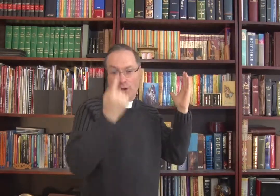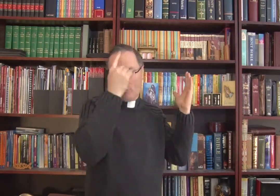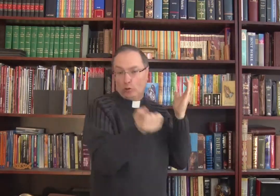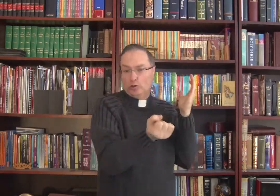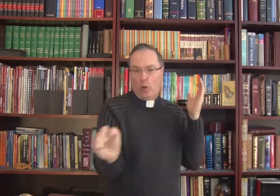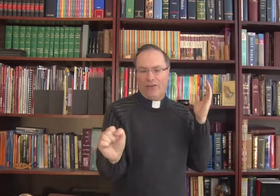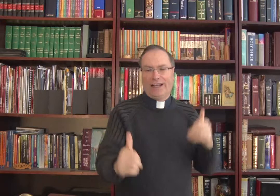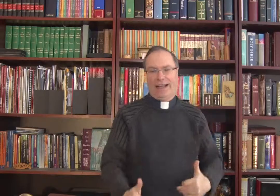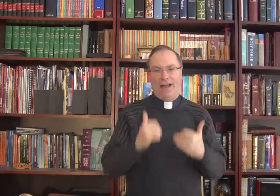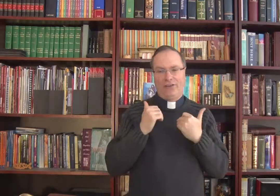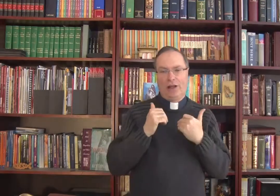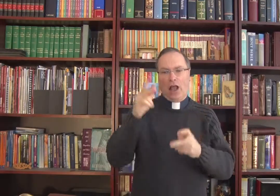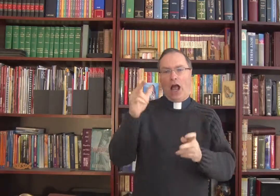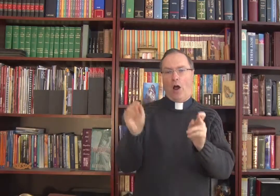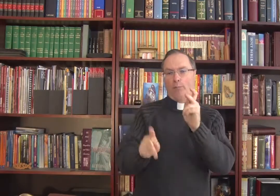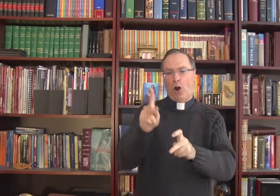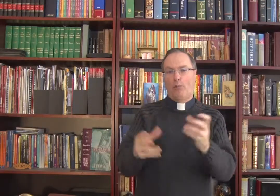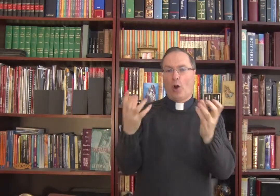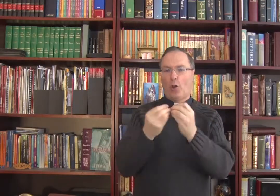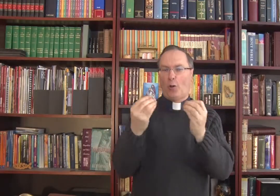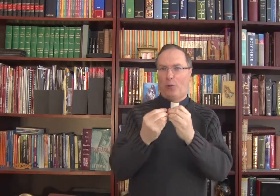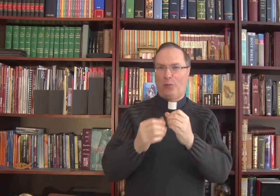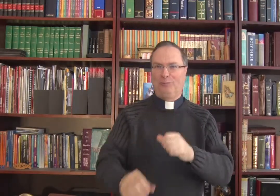pour sauver la vie à un peuple nombreux.»